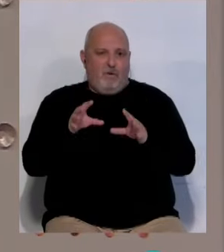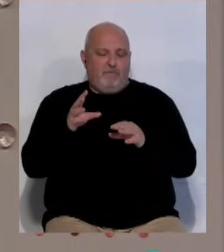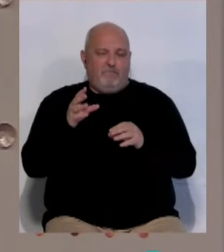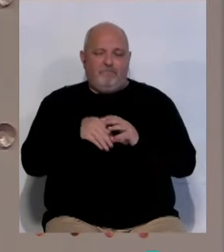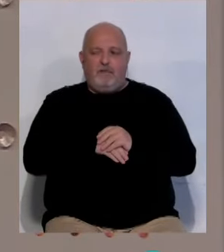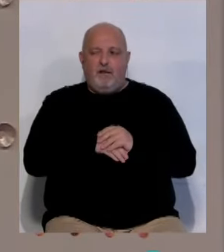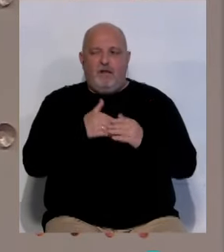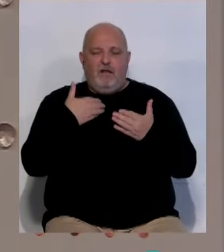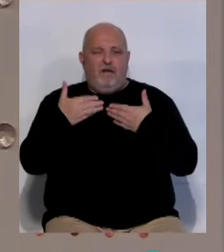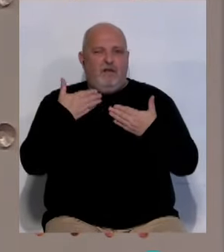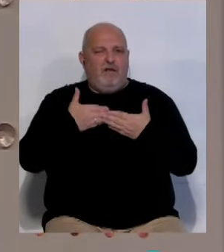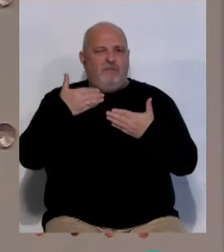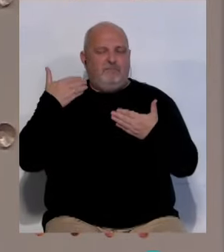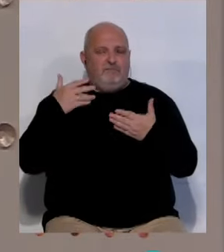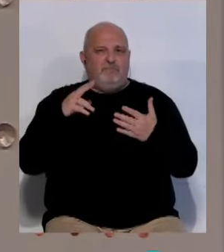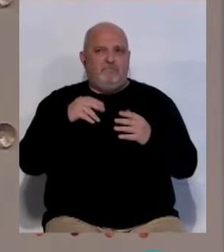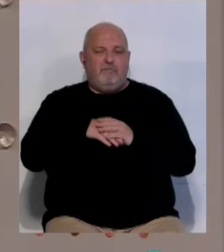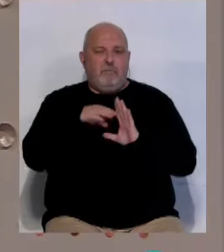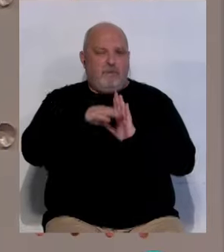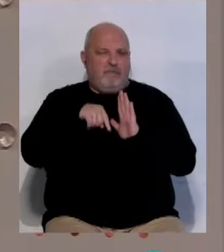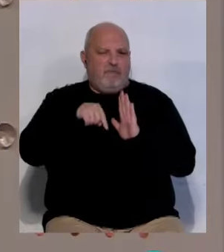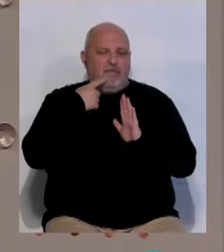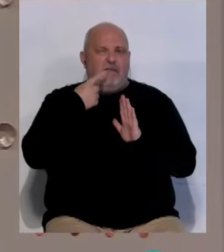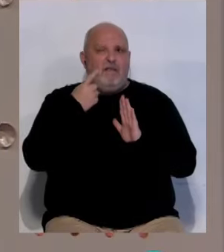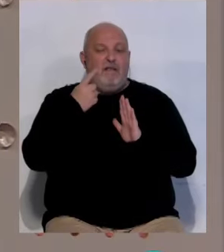lo he hablado también en otras tertulias aquí en este programa de que a mí tanto el Sevilla como